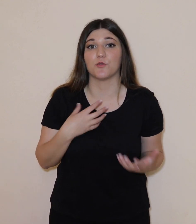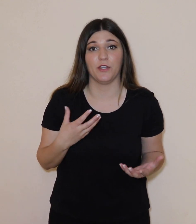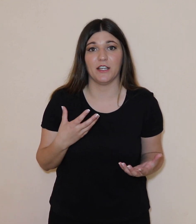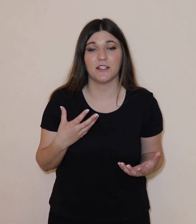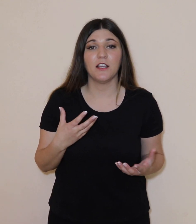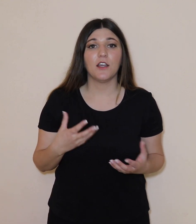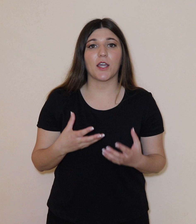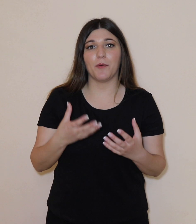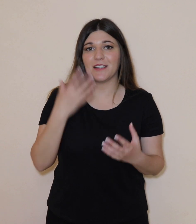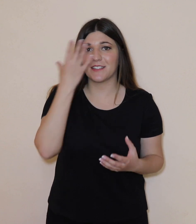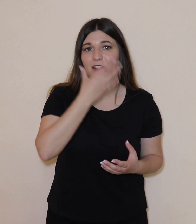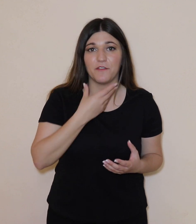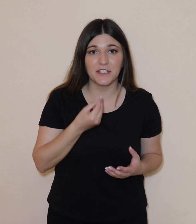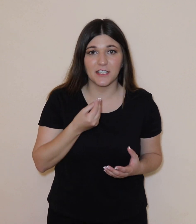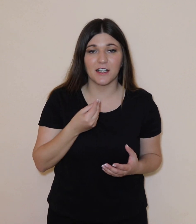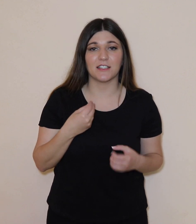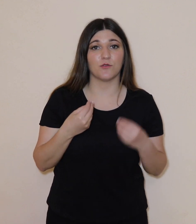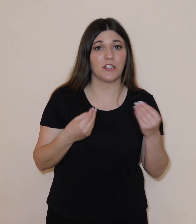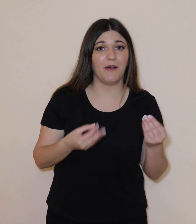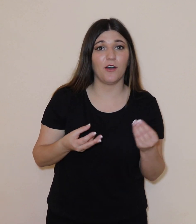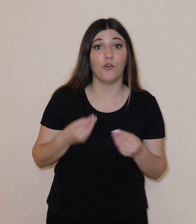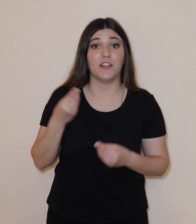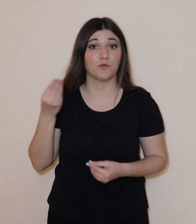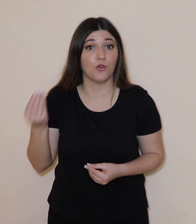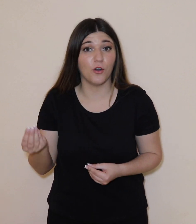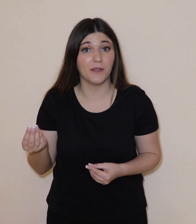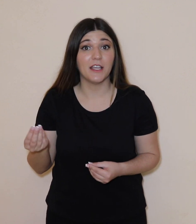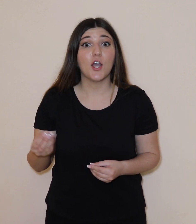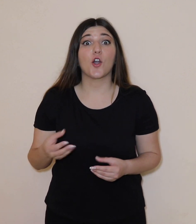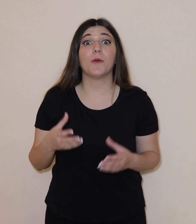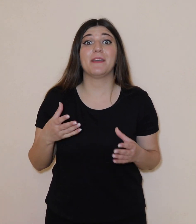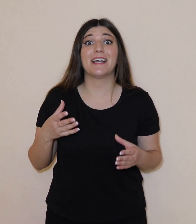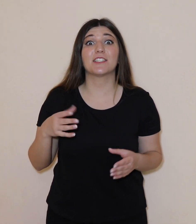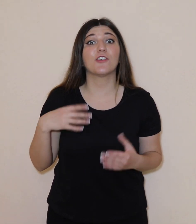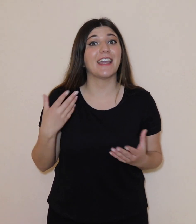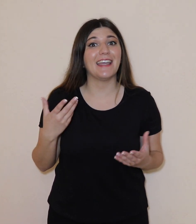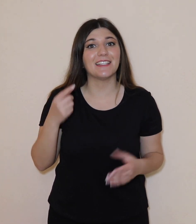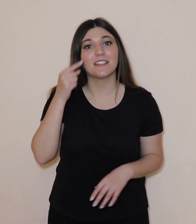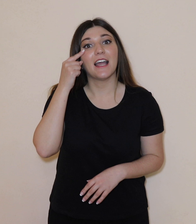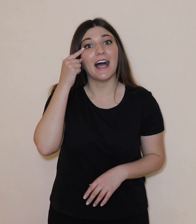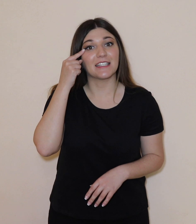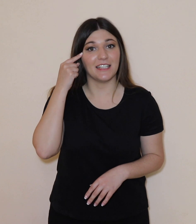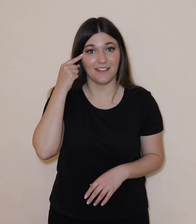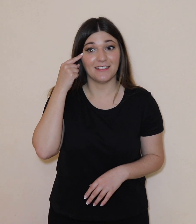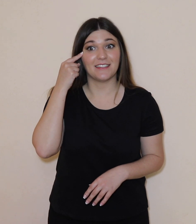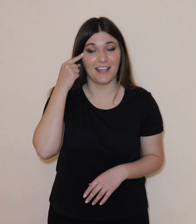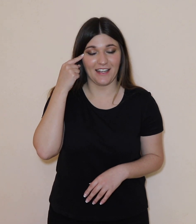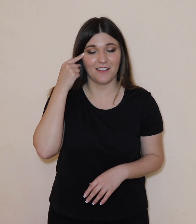suyas que pueden ser físicas de su trabajo de su hobby como en mi caso que es así "Tania".